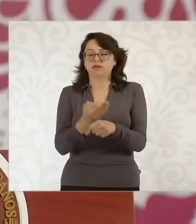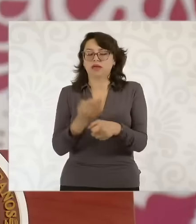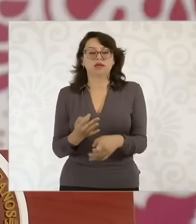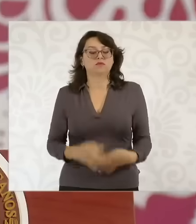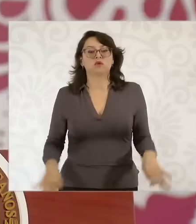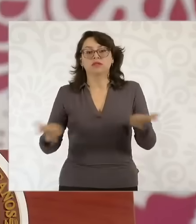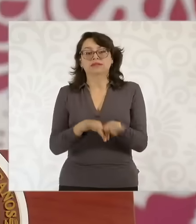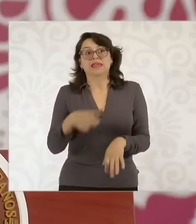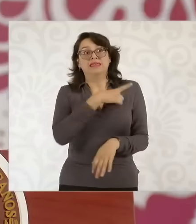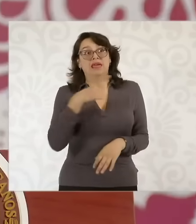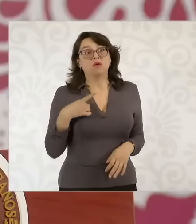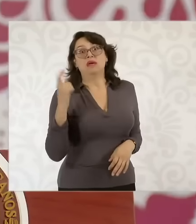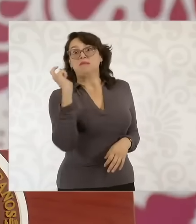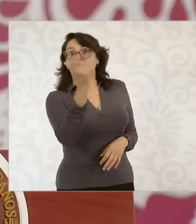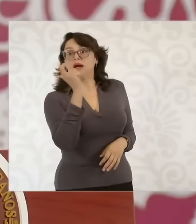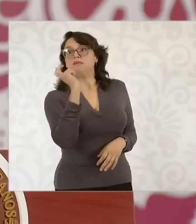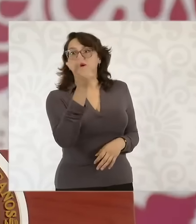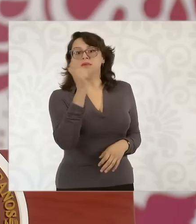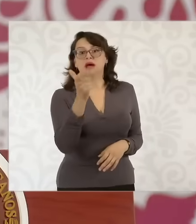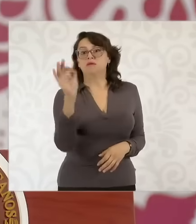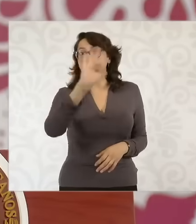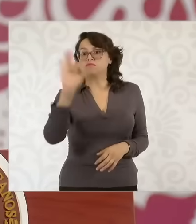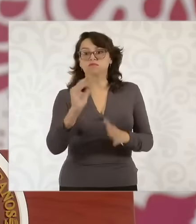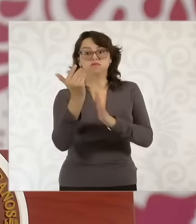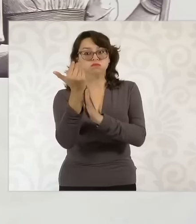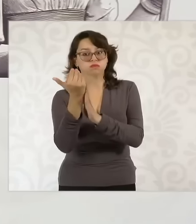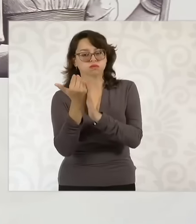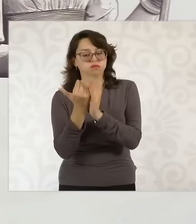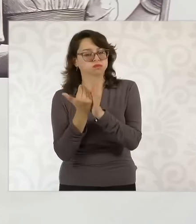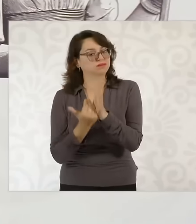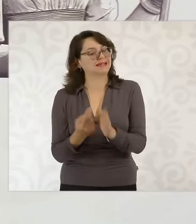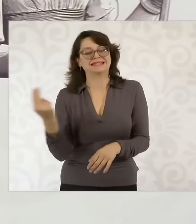nosotros no logramos hacer que la tasa de interés que se están pagando por los proyectos o incluso